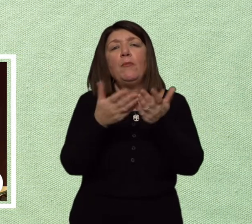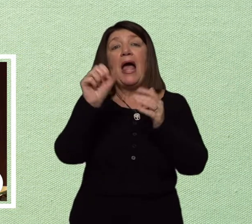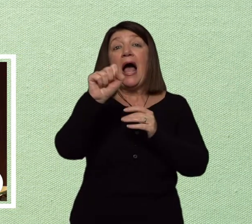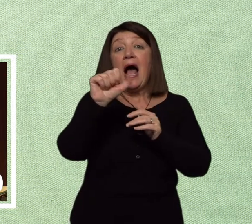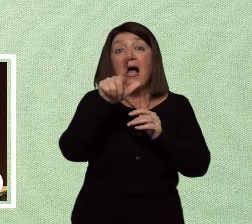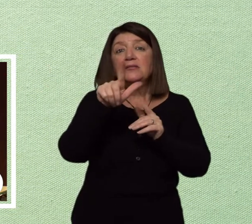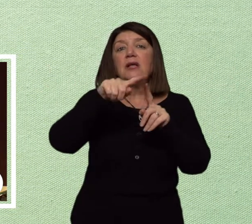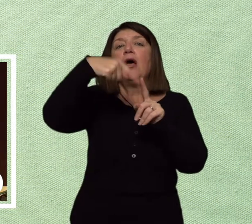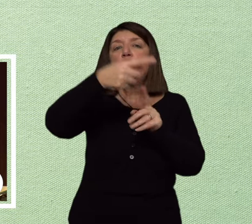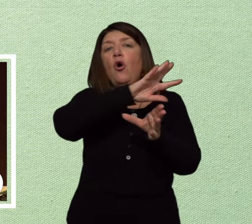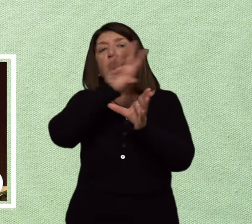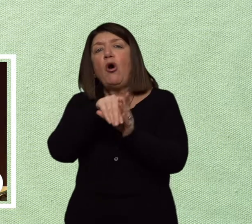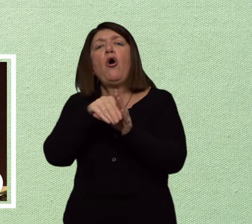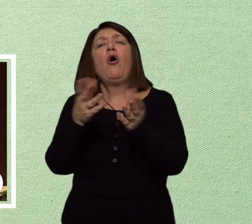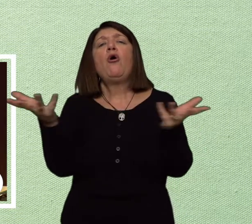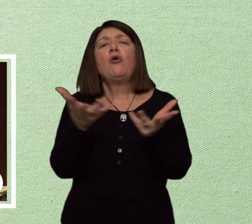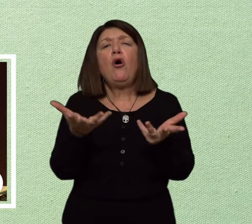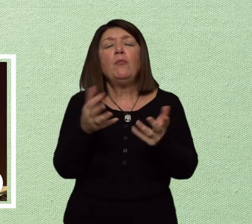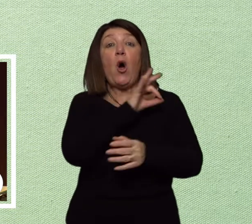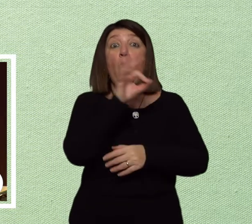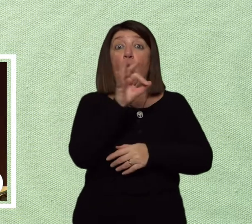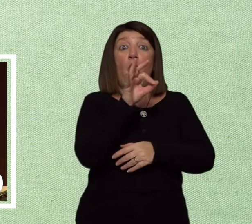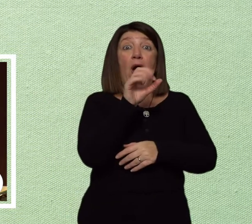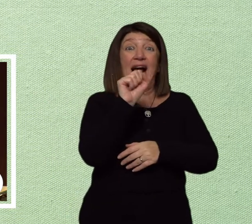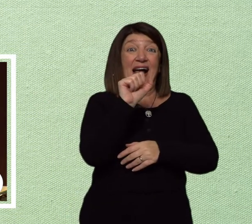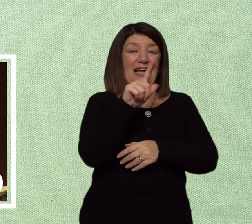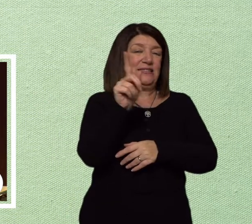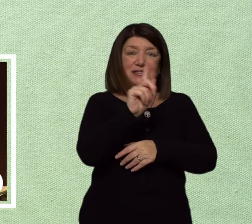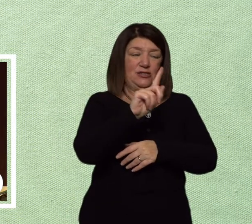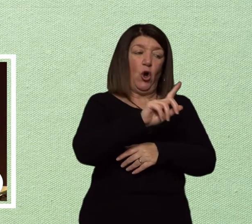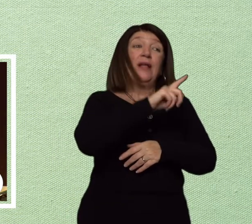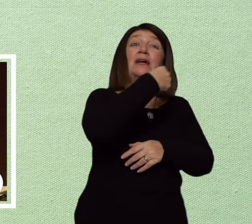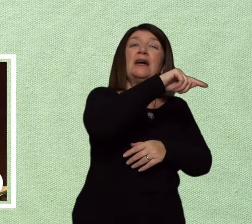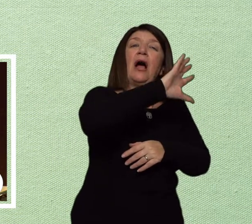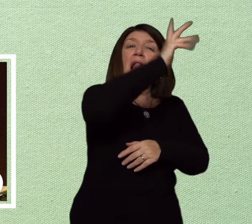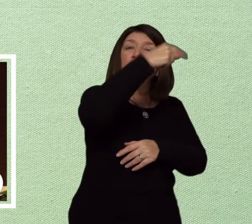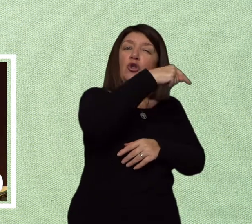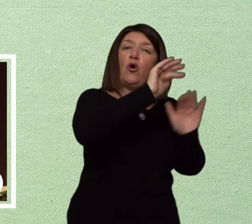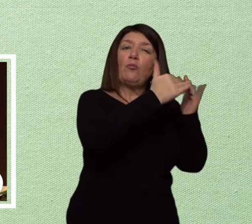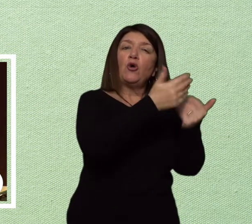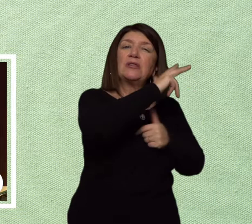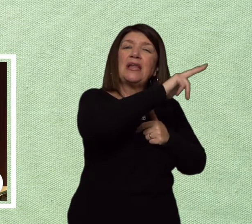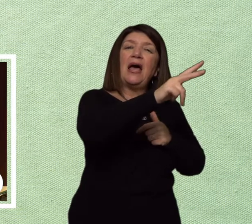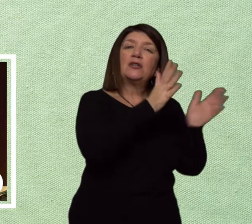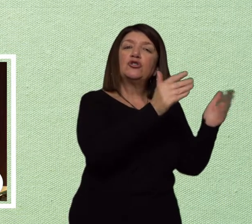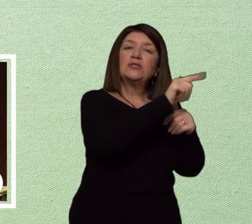più che l'Asl, il terzo settore è entrato nel mondo della del sanitario, dei servizi sanitari